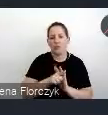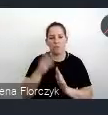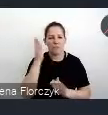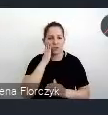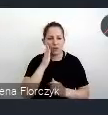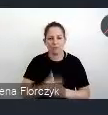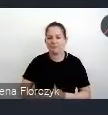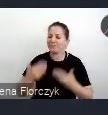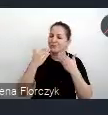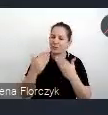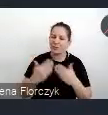Dziękuję.